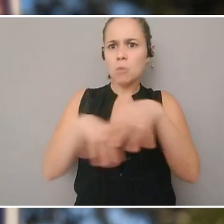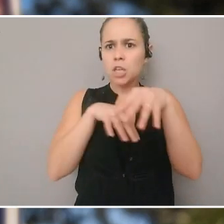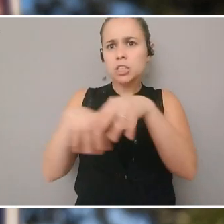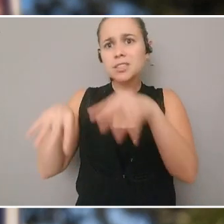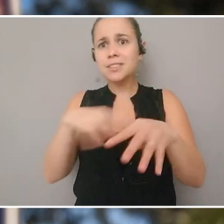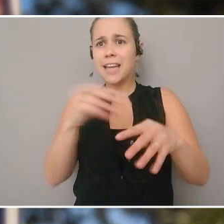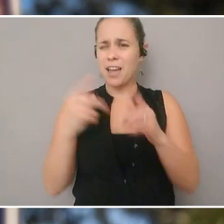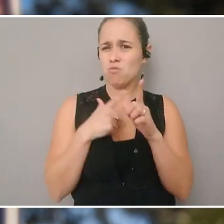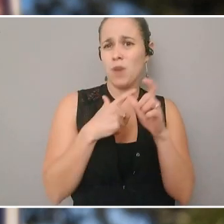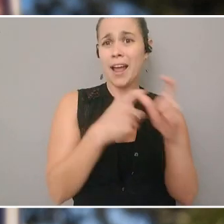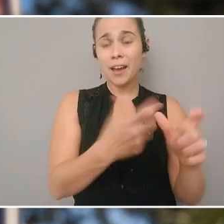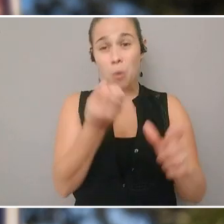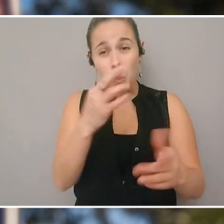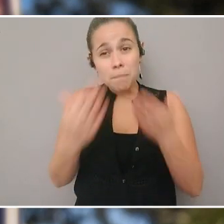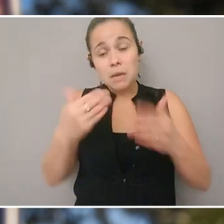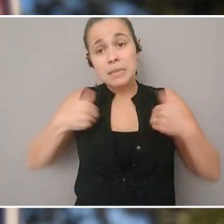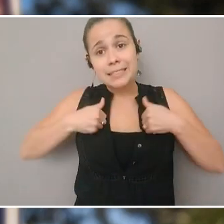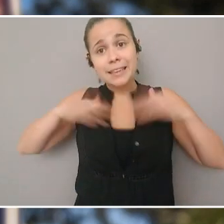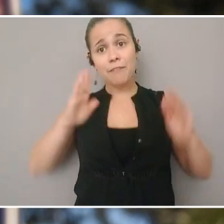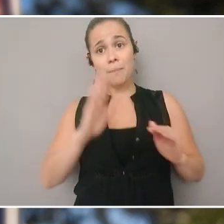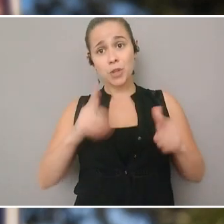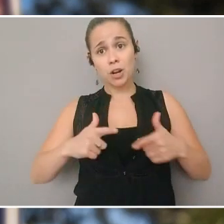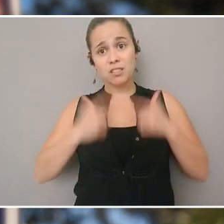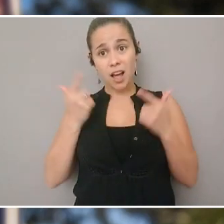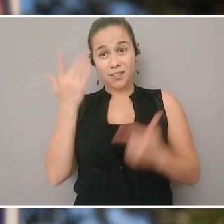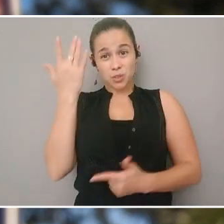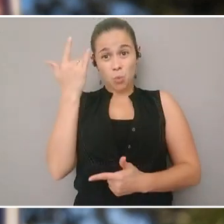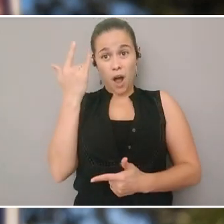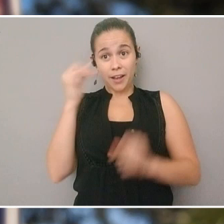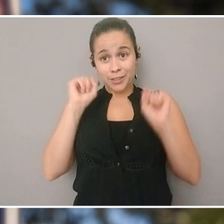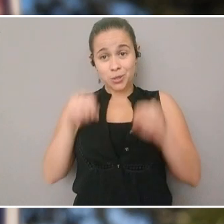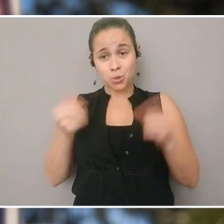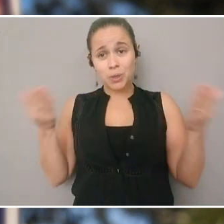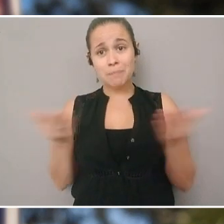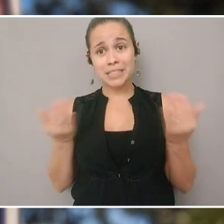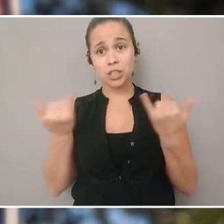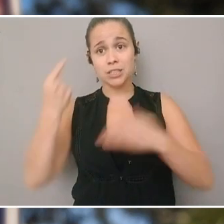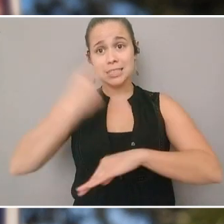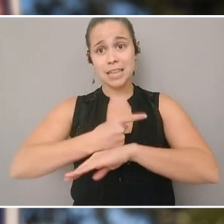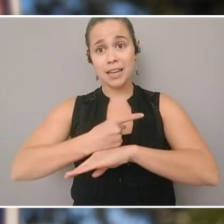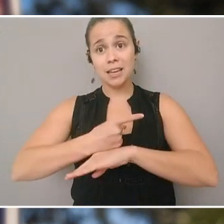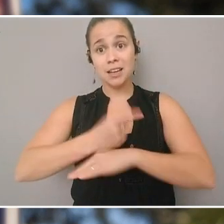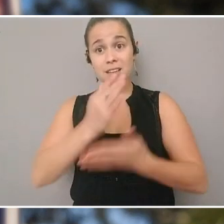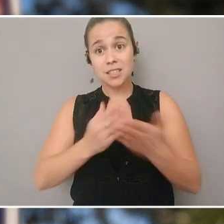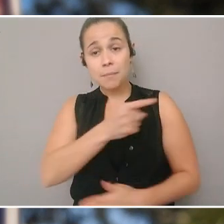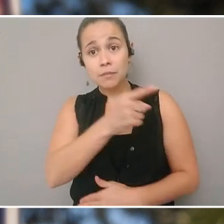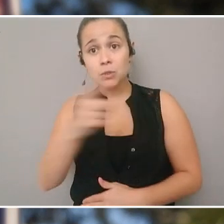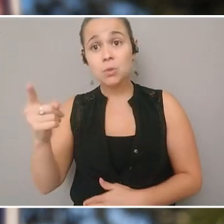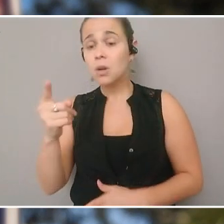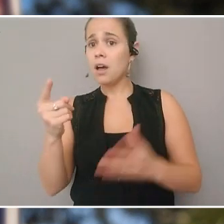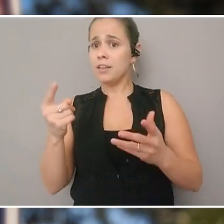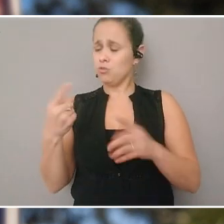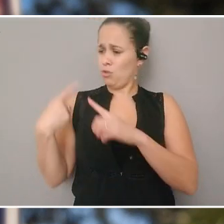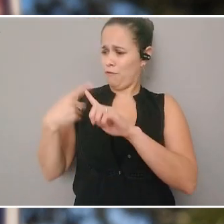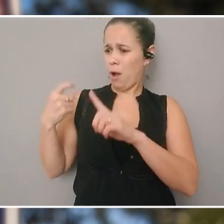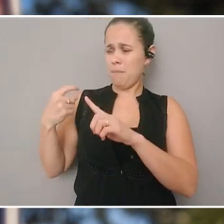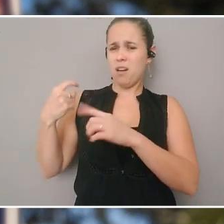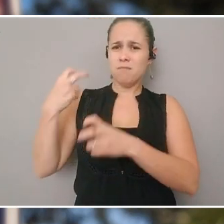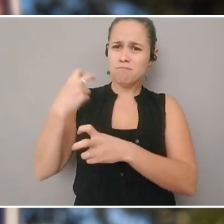sacrificaron sus vidas para que nosotros pudieramos estar hoy, aquí. Algunos de nosotros venimos de